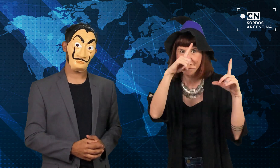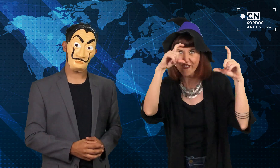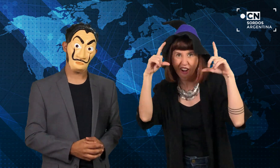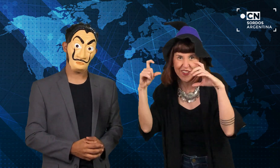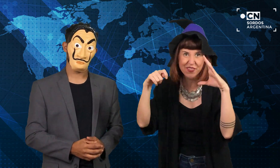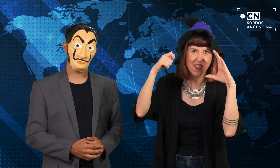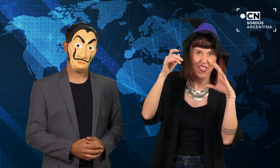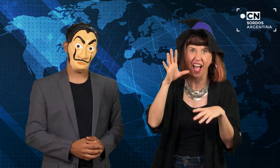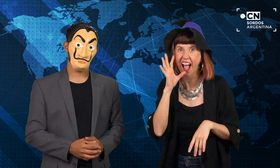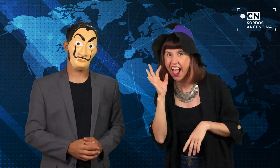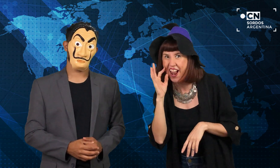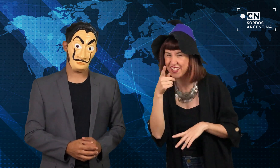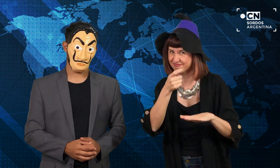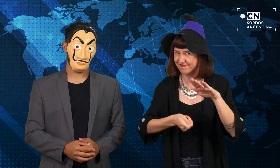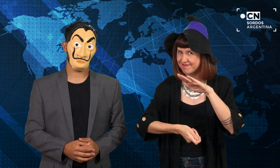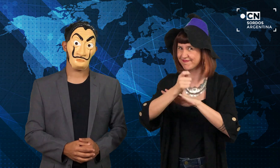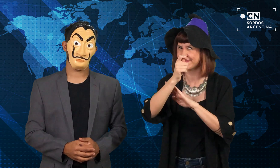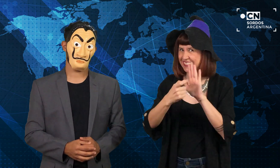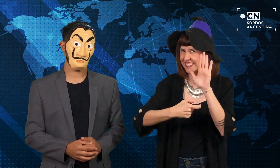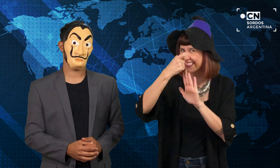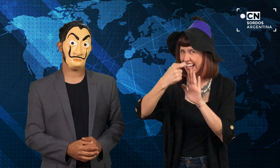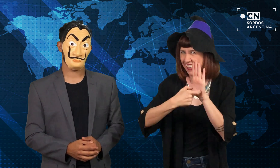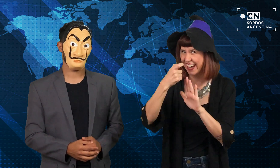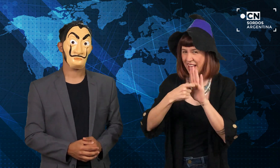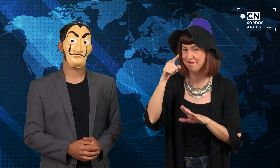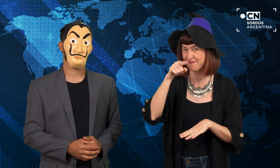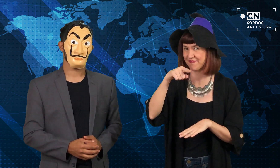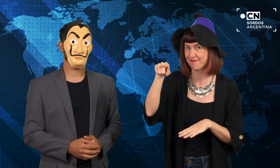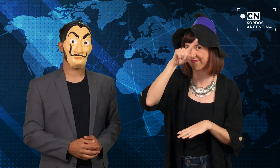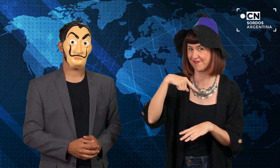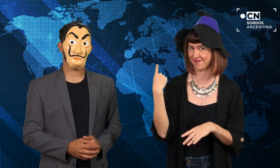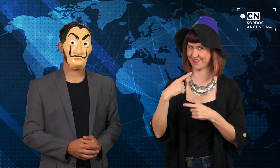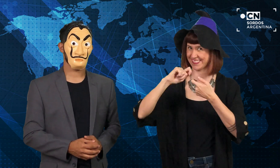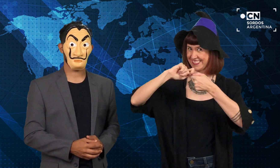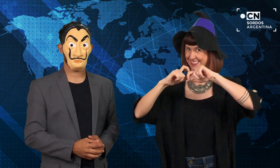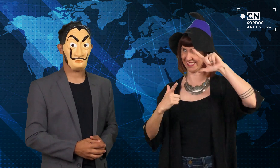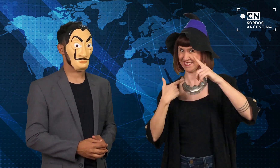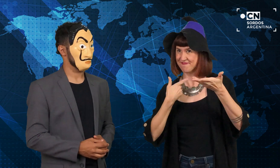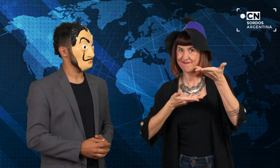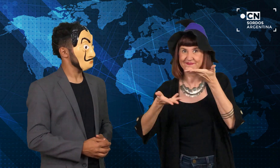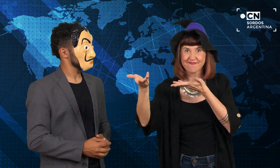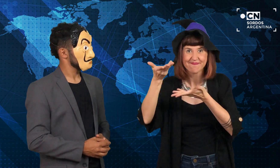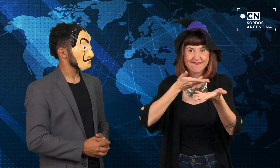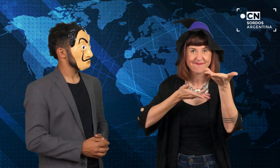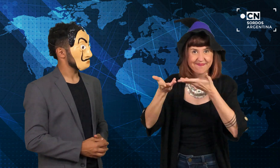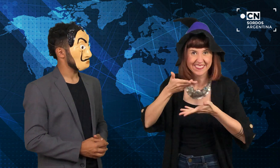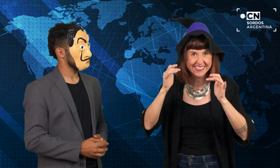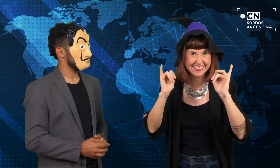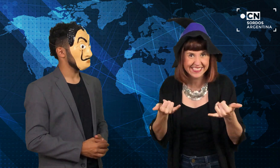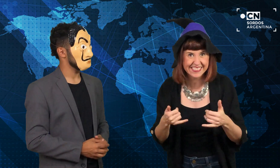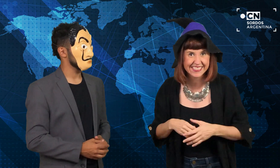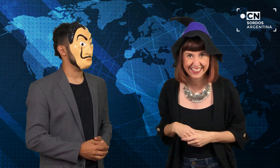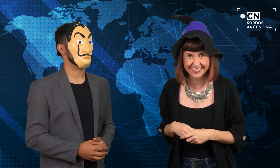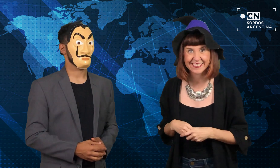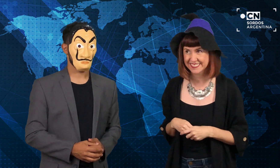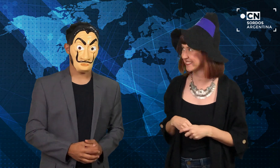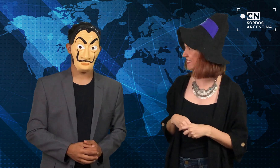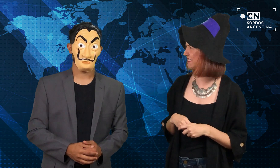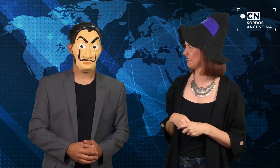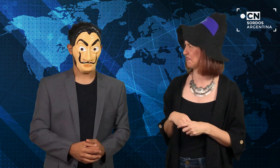Suban fotos o videos con sus disfraces a Instagram y compartan con nosotros.